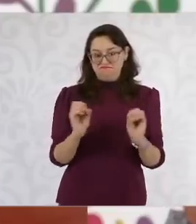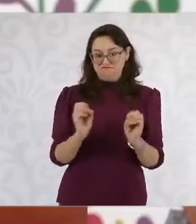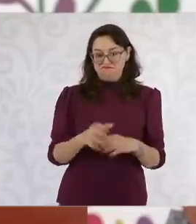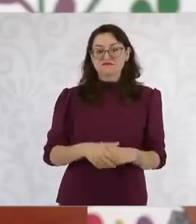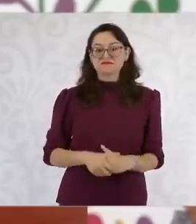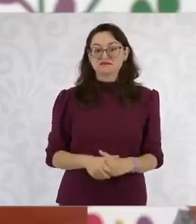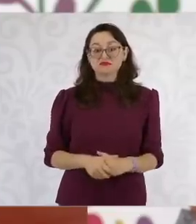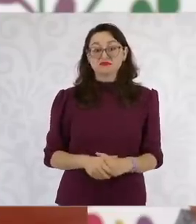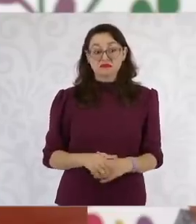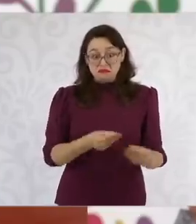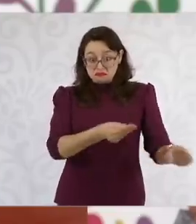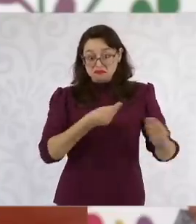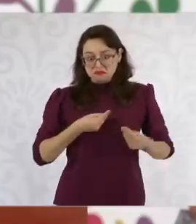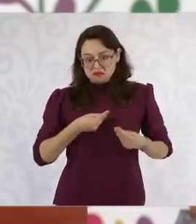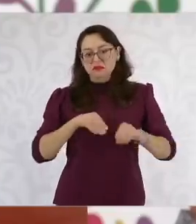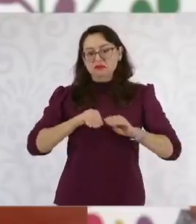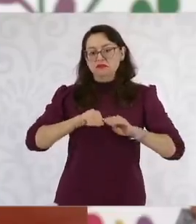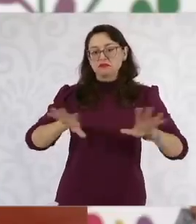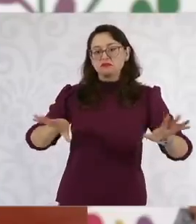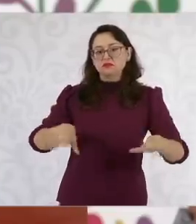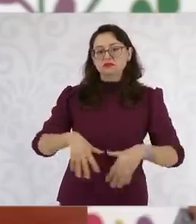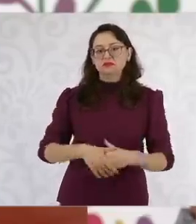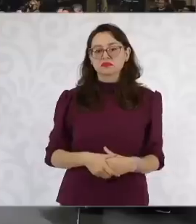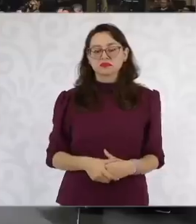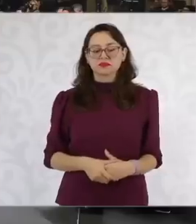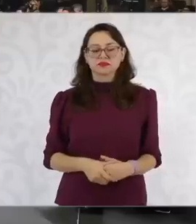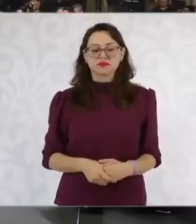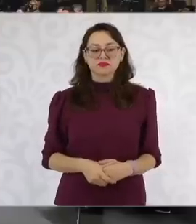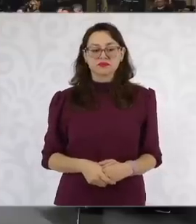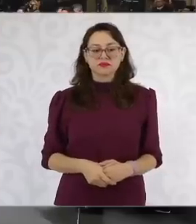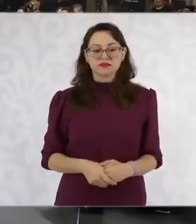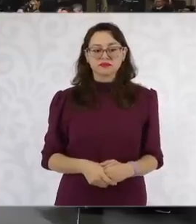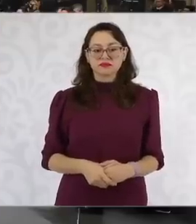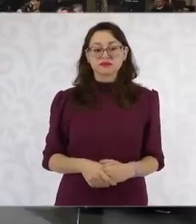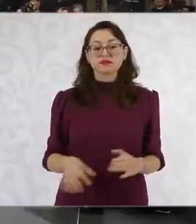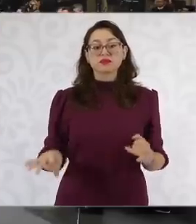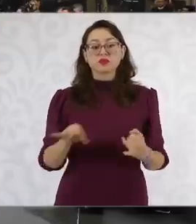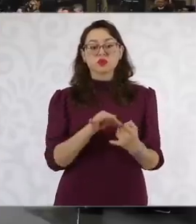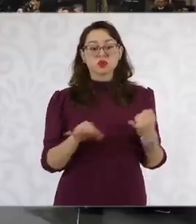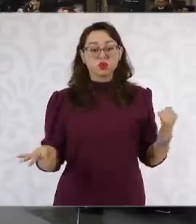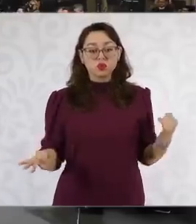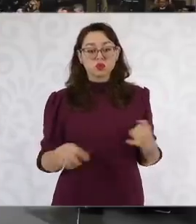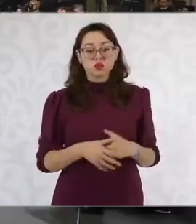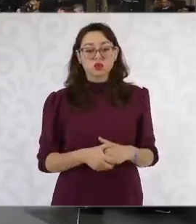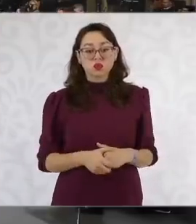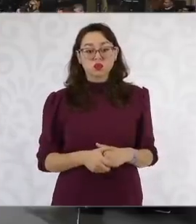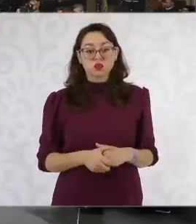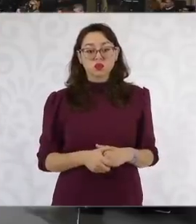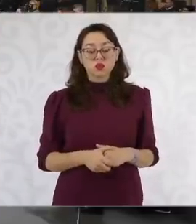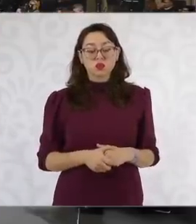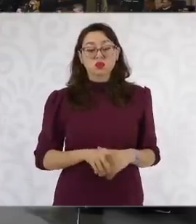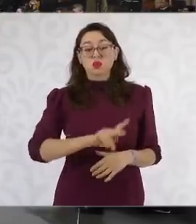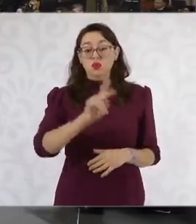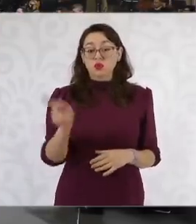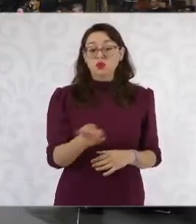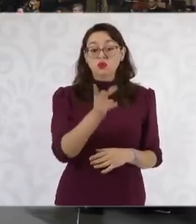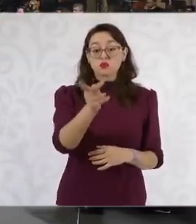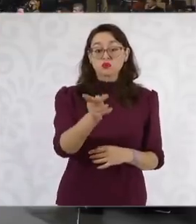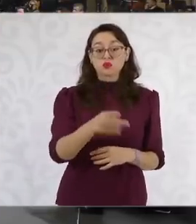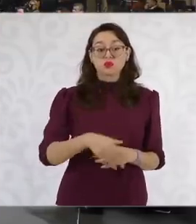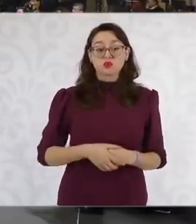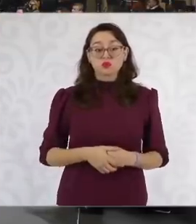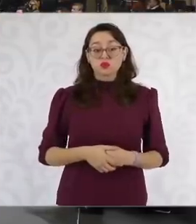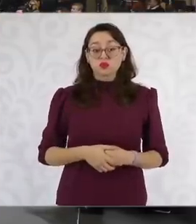a conocer de inmediato Gracias de qué Y por último eh preguntarle había mencionado que era necesario